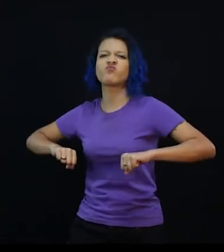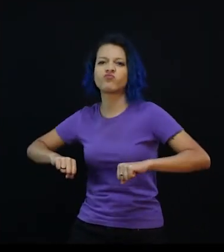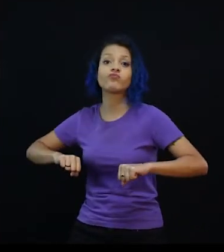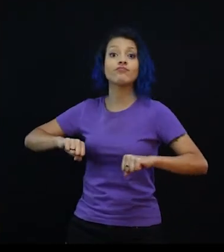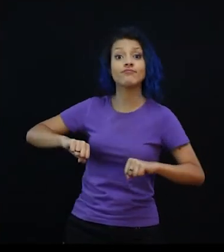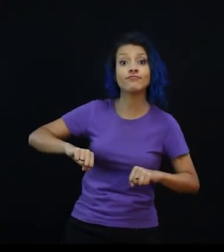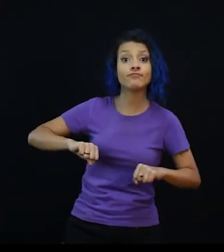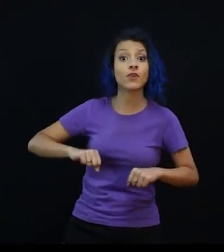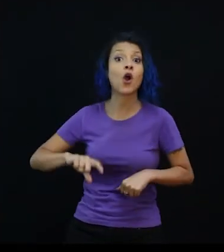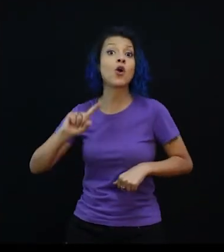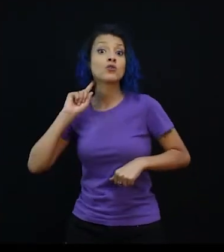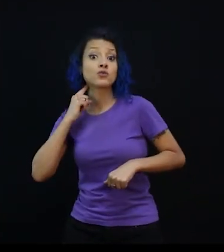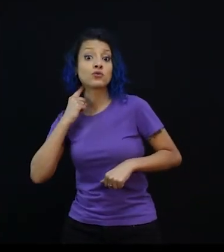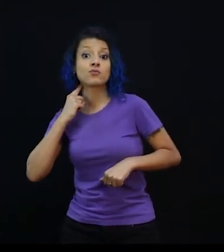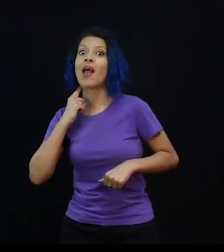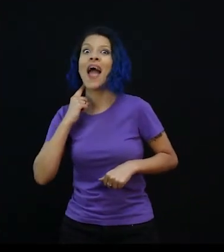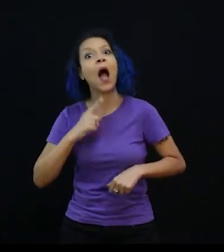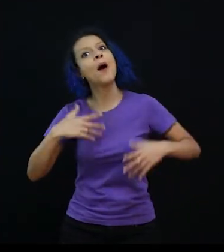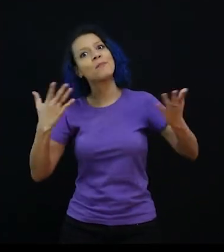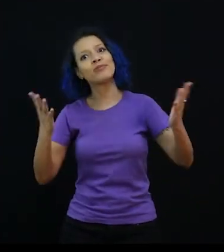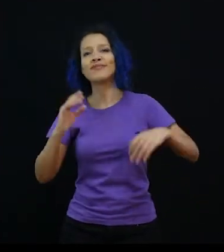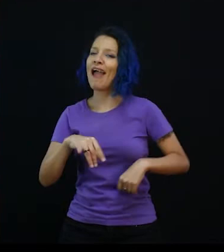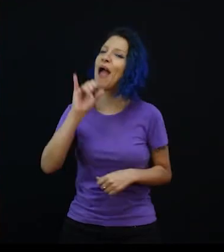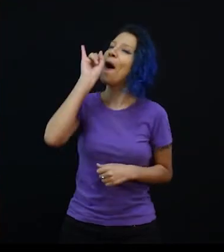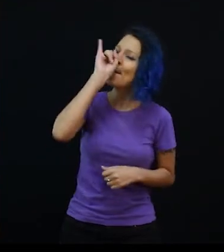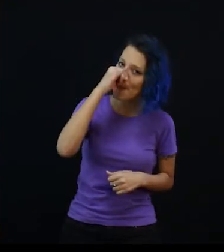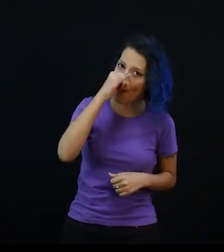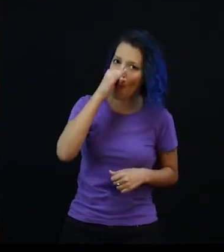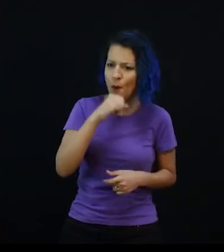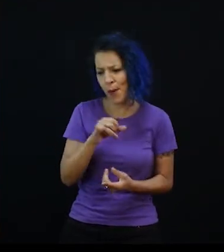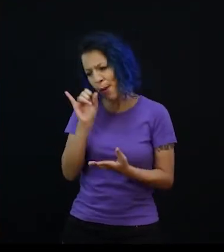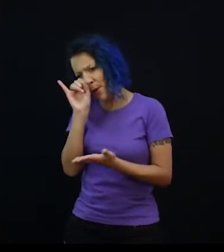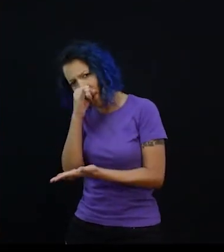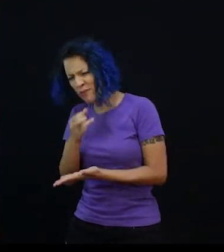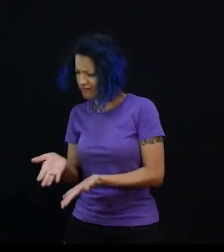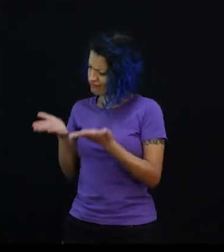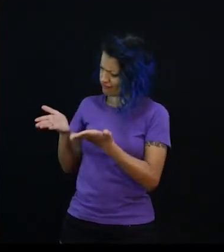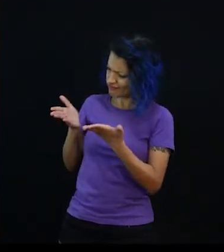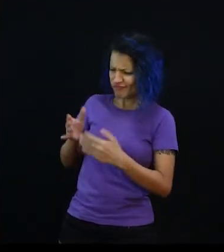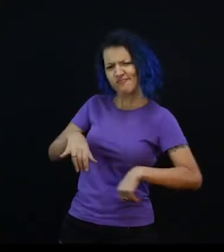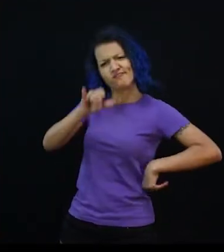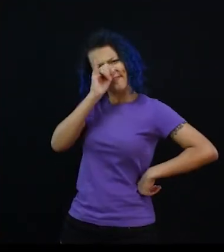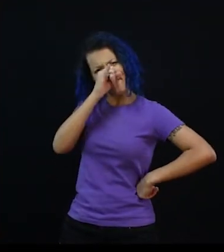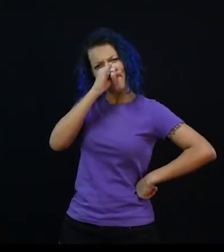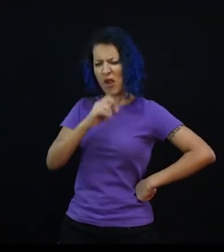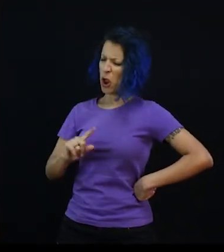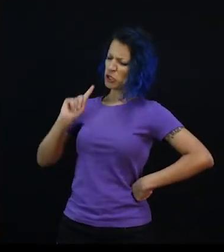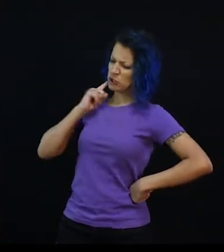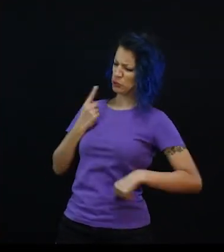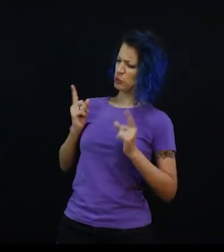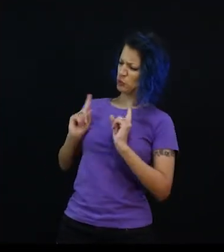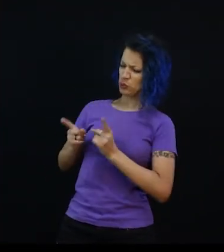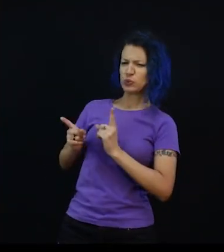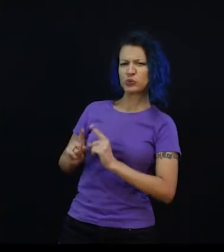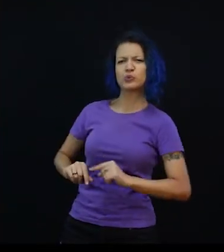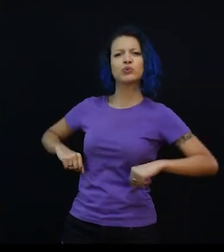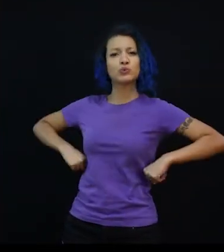É um porco esse porco